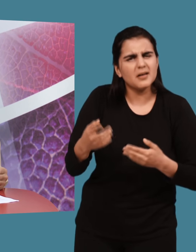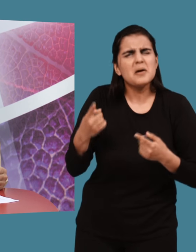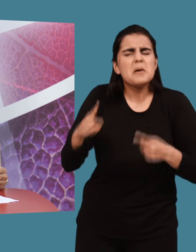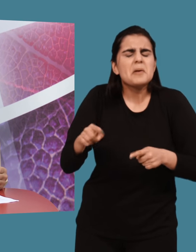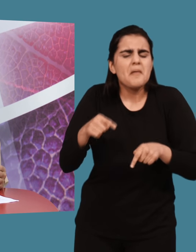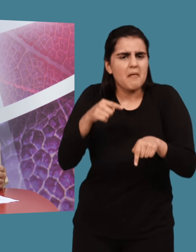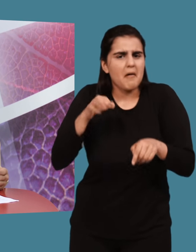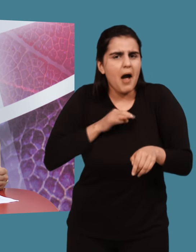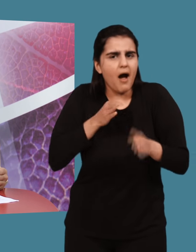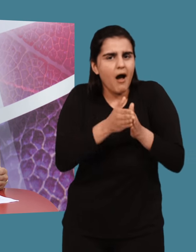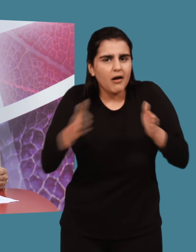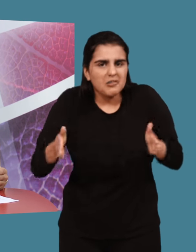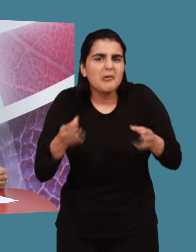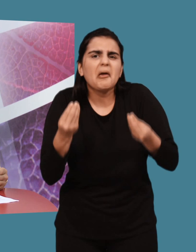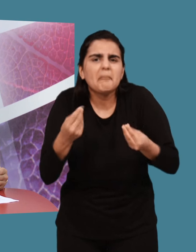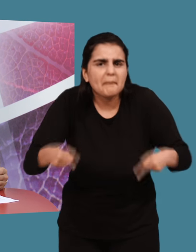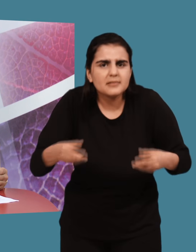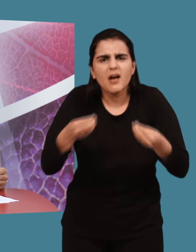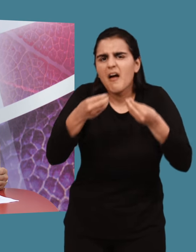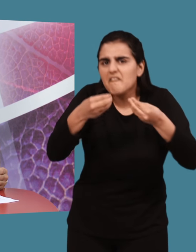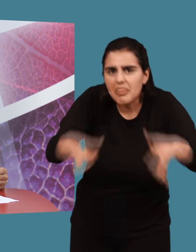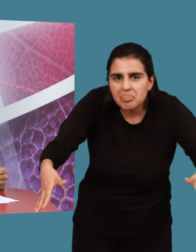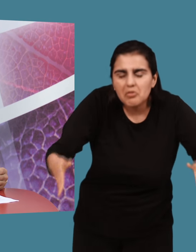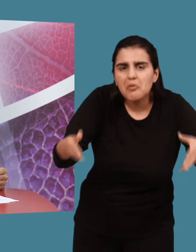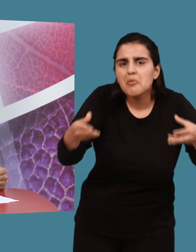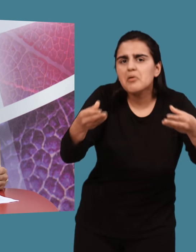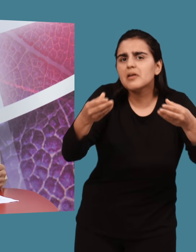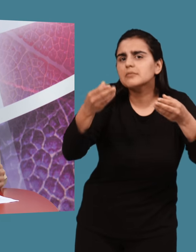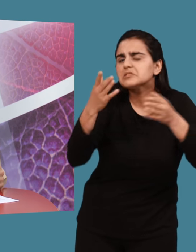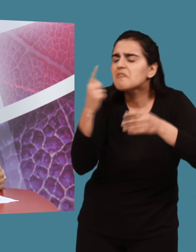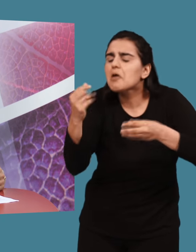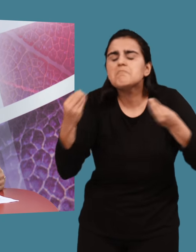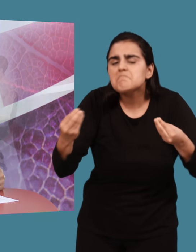¿Que lo que pasa en el desarrollo del año? ¿Hay mucha deserción? ¿Cómo son esos números?